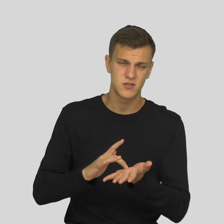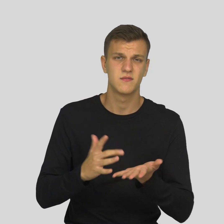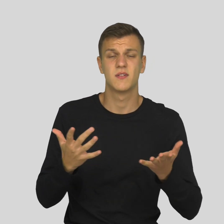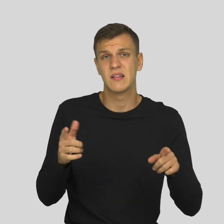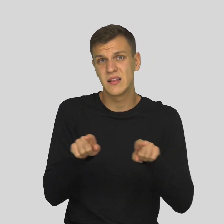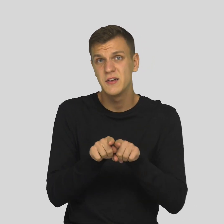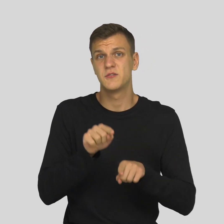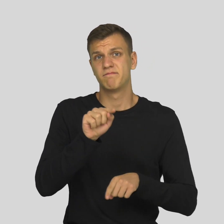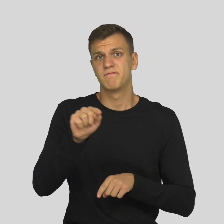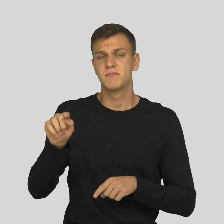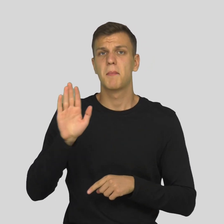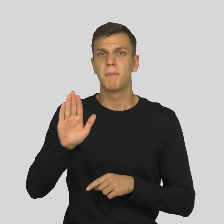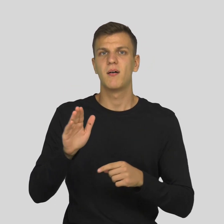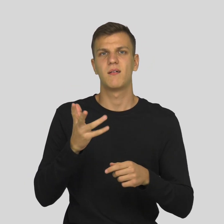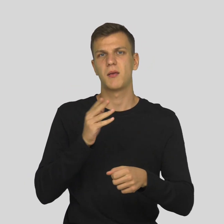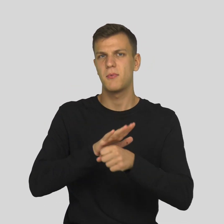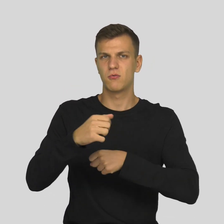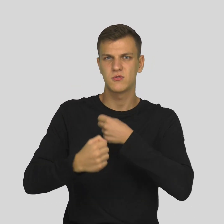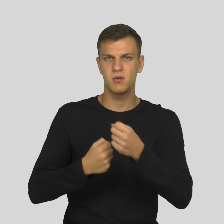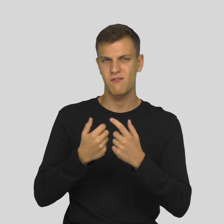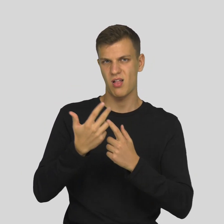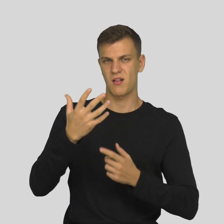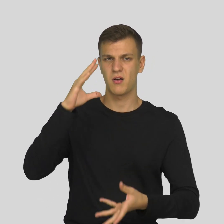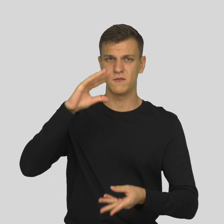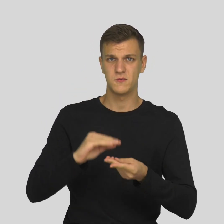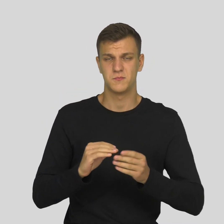oraz osób z niepełnosprawnościami złożonymi.